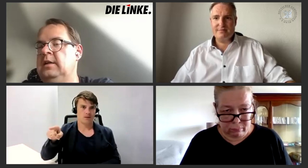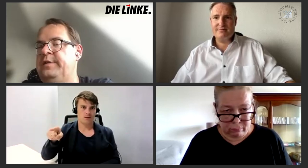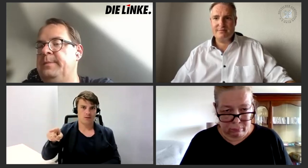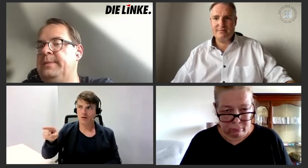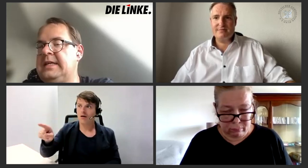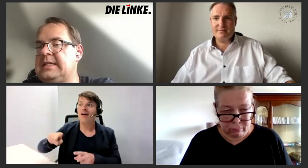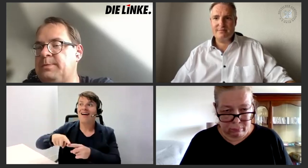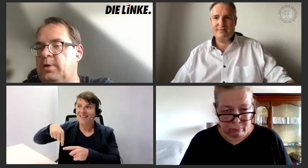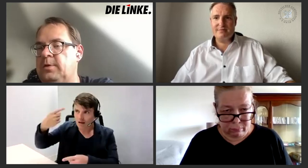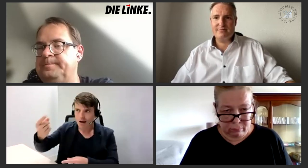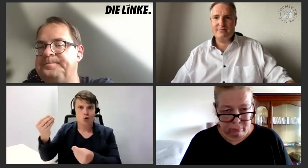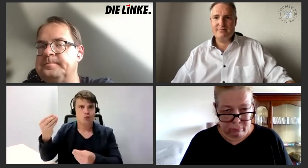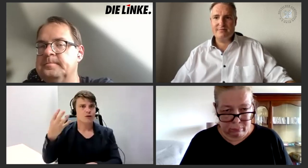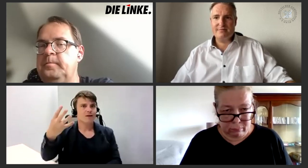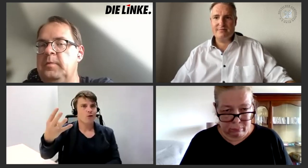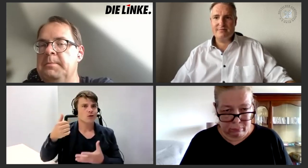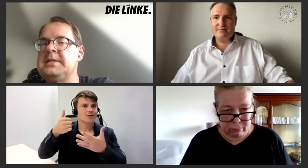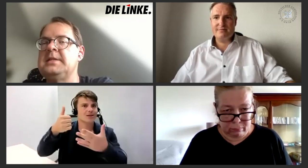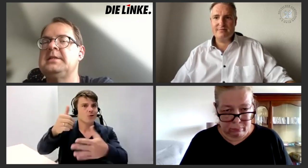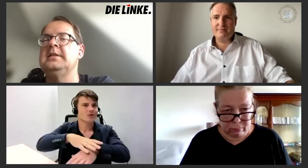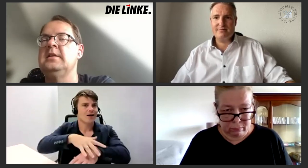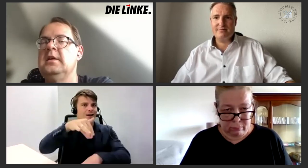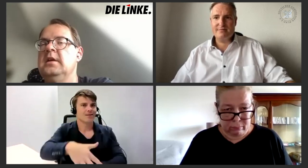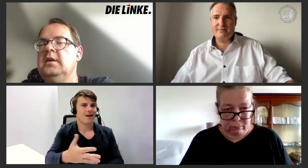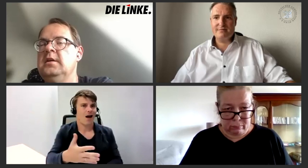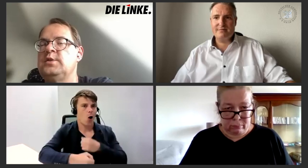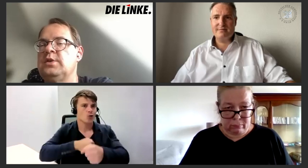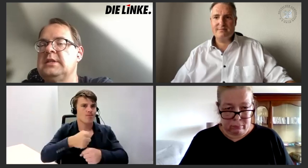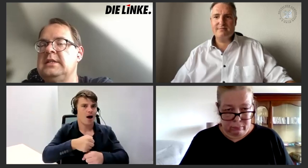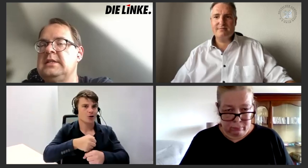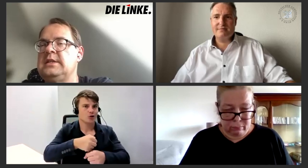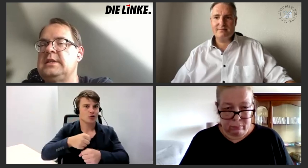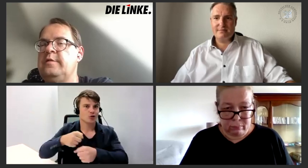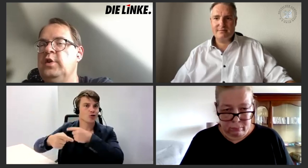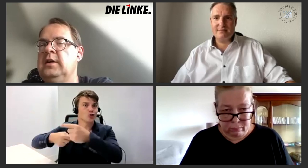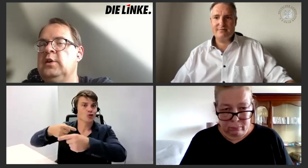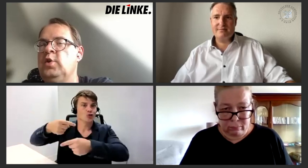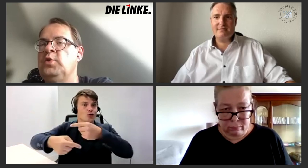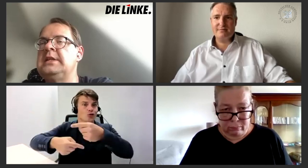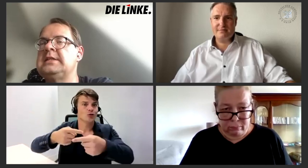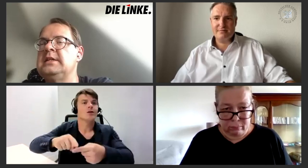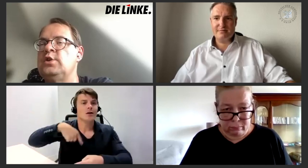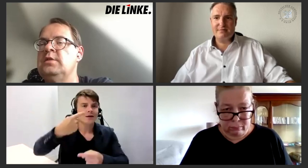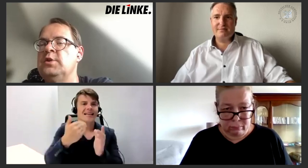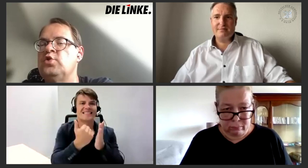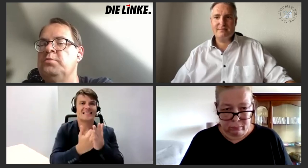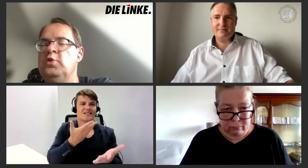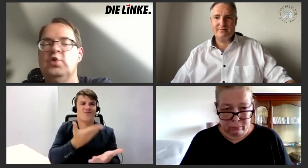weil von da an sind es in der Regel vier bis sechs Wochen, bis es dann zur Gesetzesvorlage kommt.